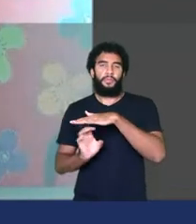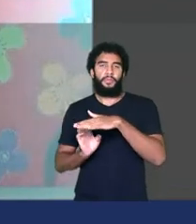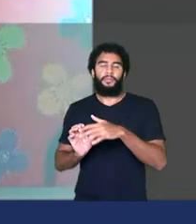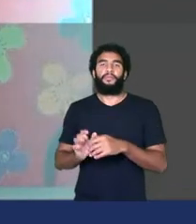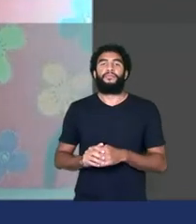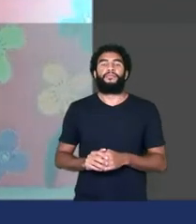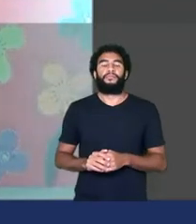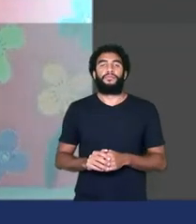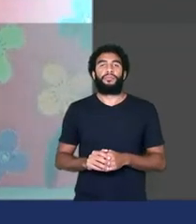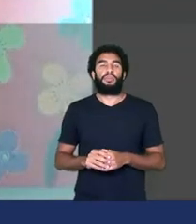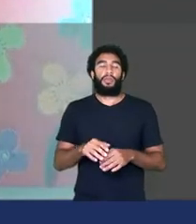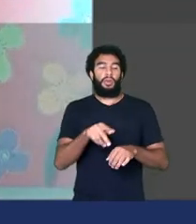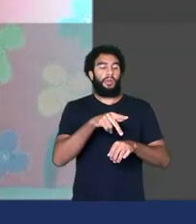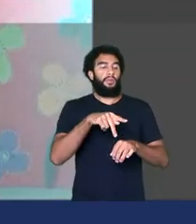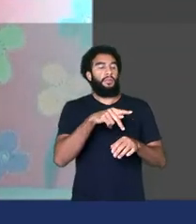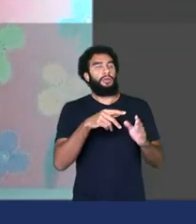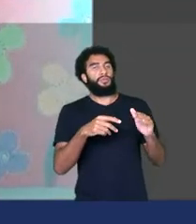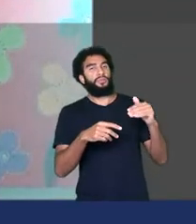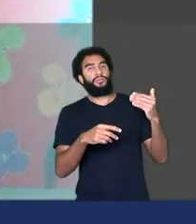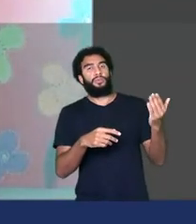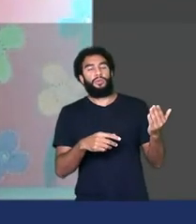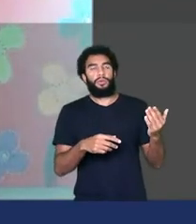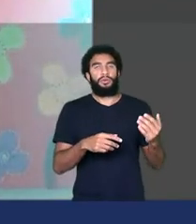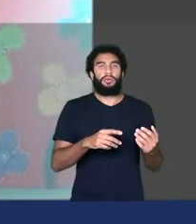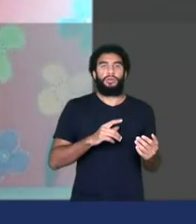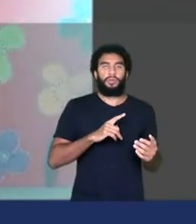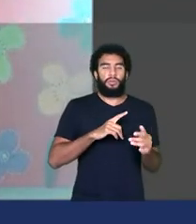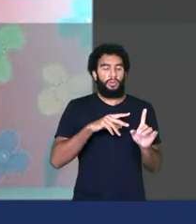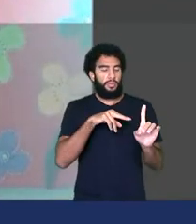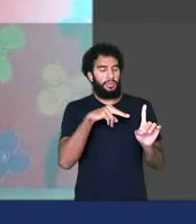MICA, DATA BREVE, CITANDO VÁRIAS EMPRESAS. EM QUALQUER PAÍS QUE TEM NA VISÃO DE